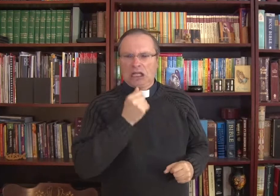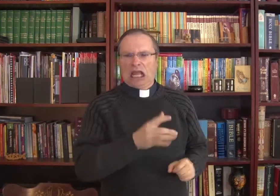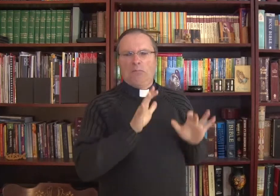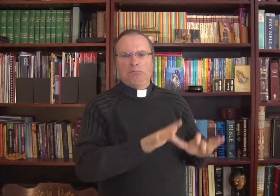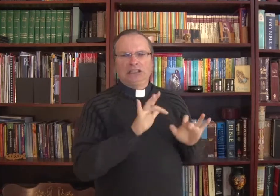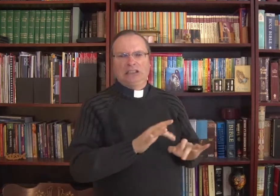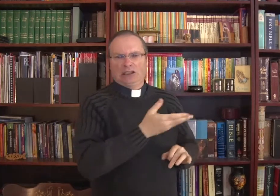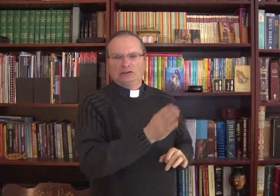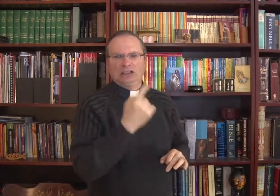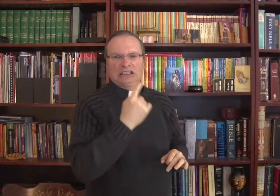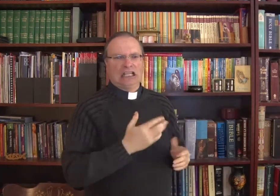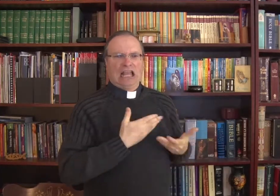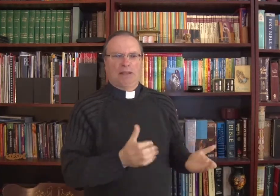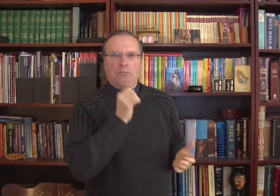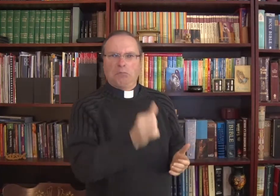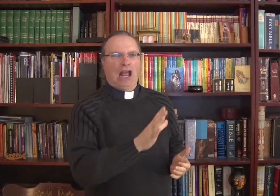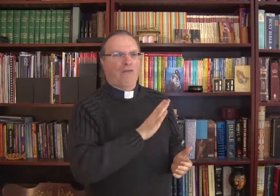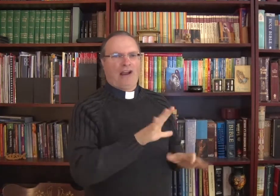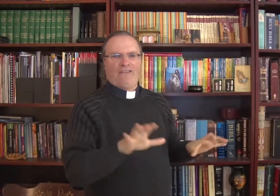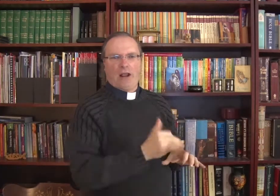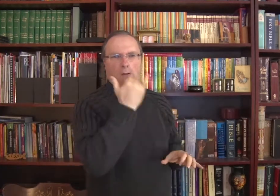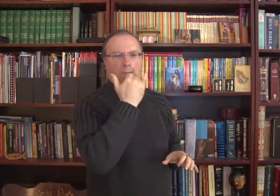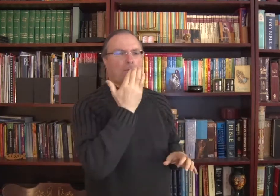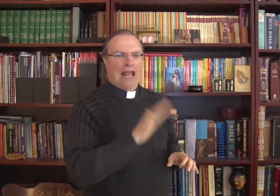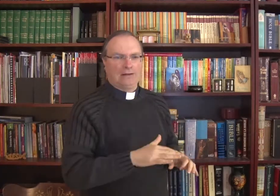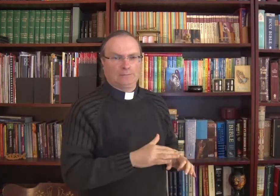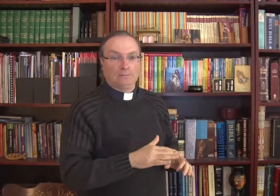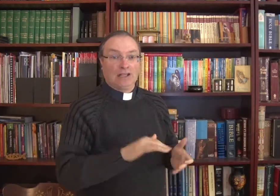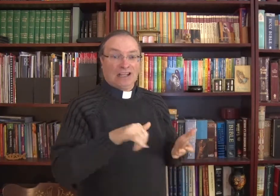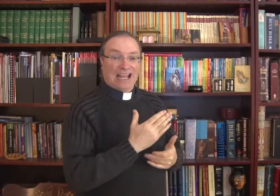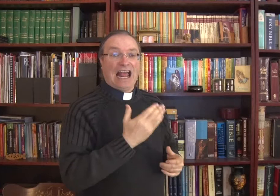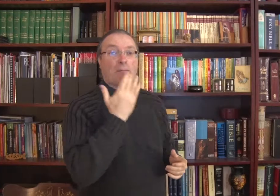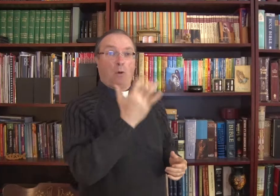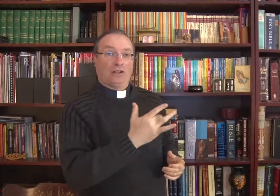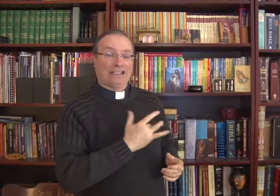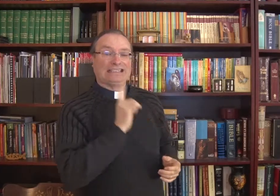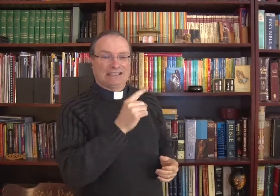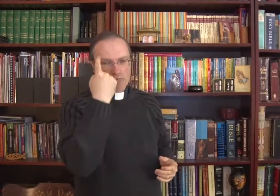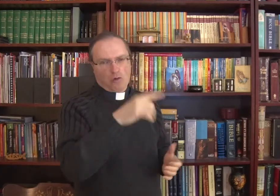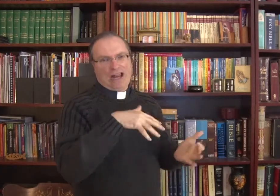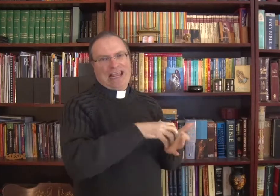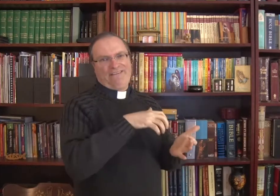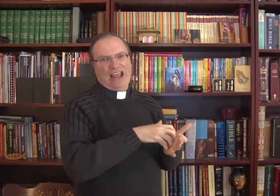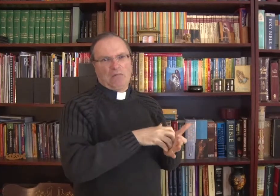sans pitié à ceux qui admettent d’avoir fait le mal, car la bonté c’est pour les faibles.